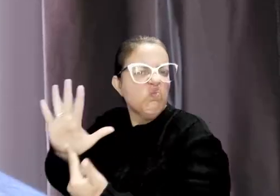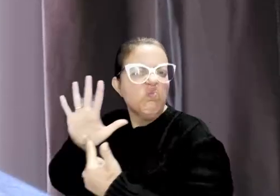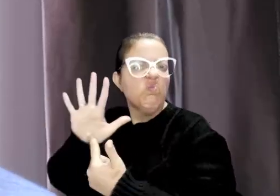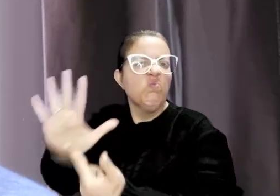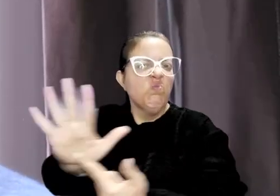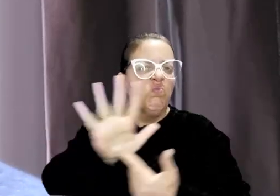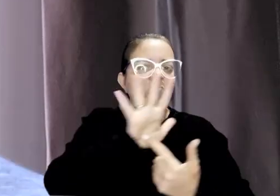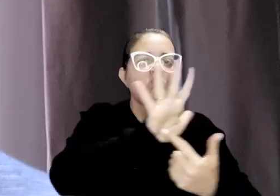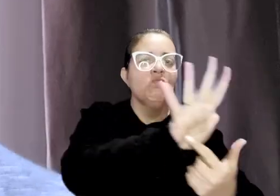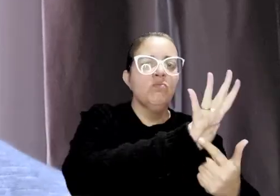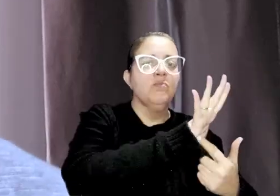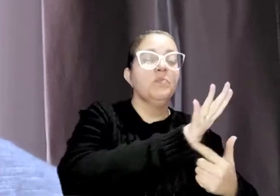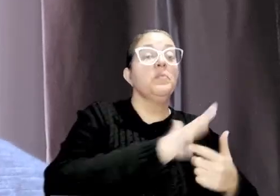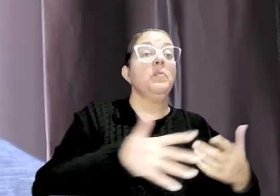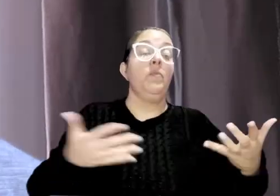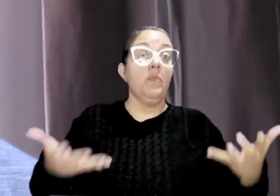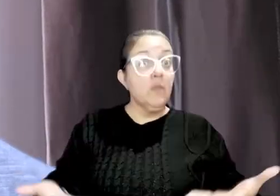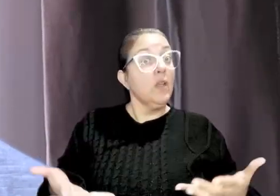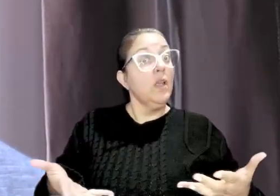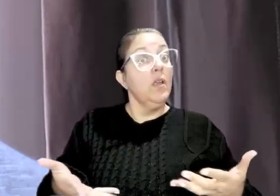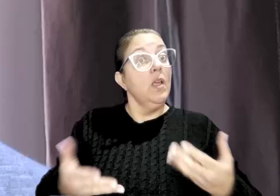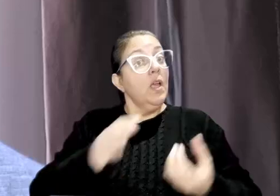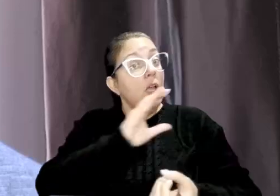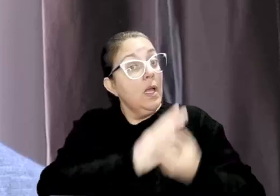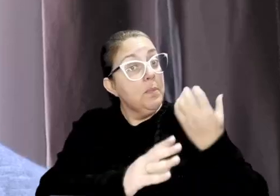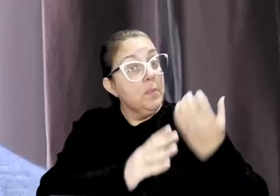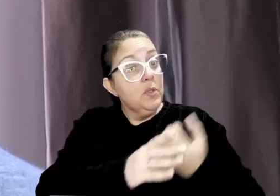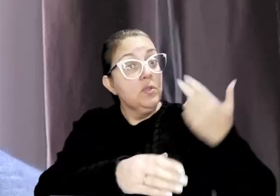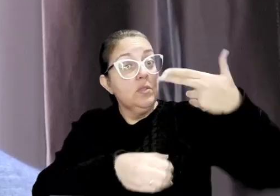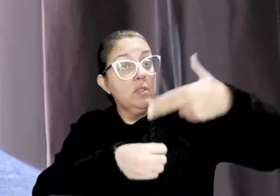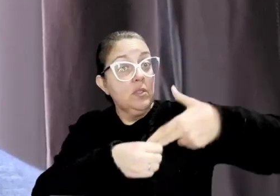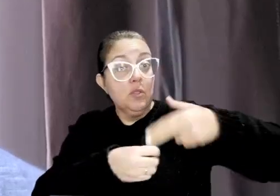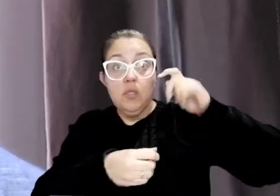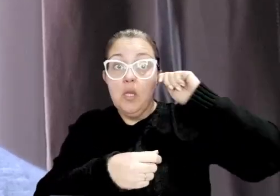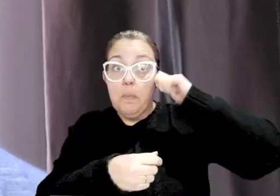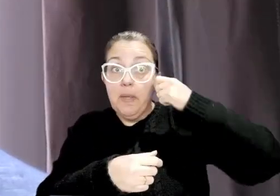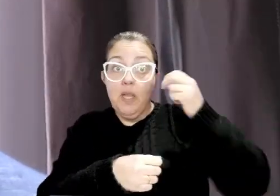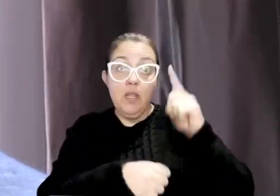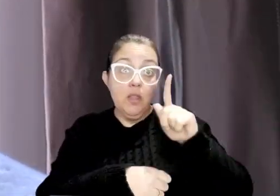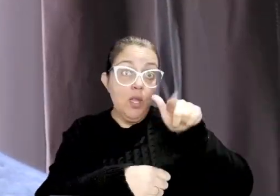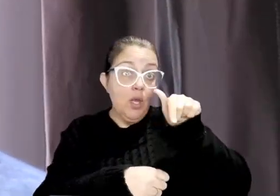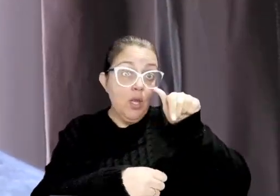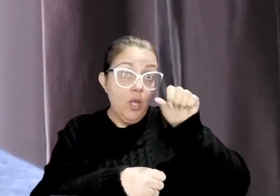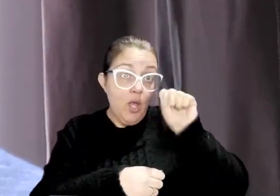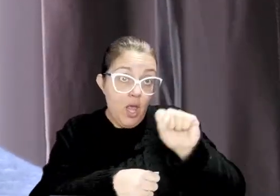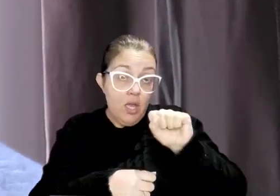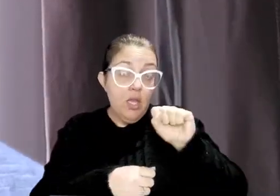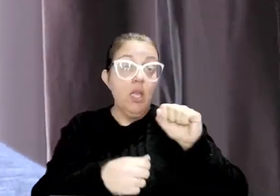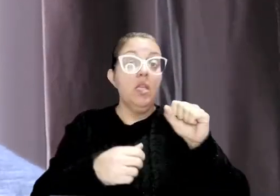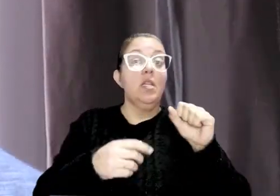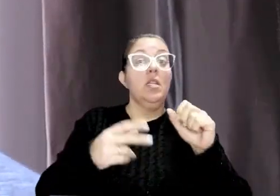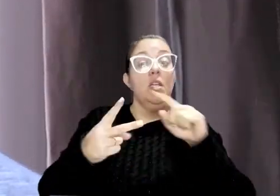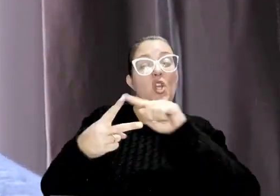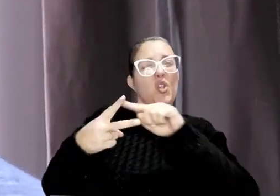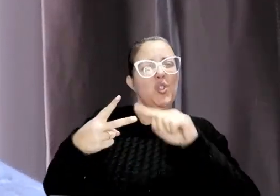petróleo e gás ela tem eu colocaria dois talvez dois principais aspectos ambientais que estão